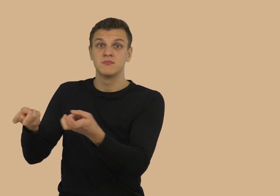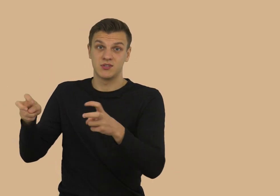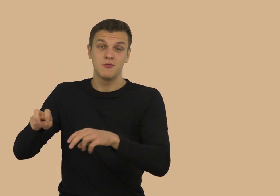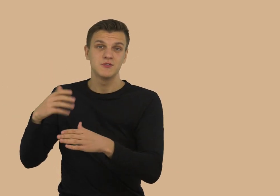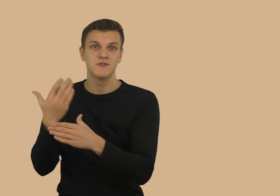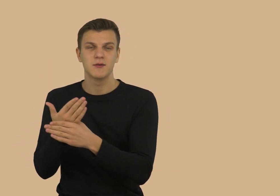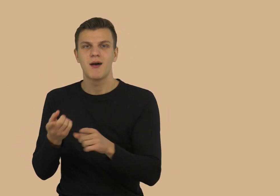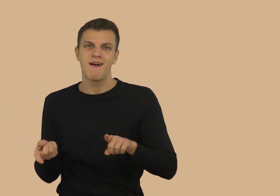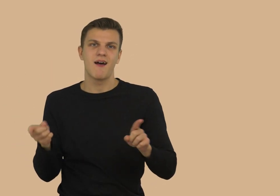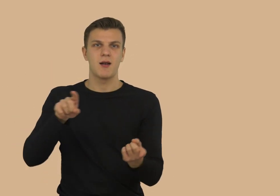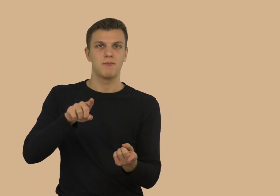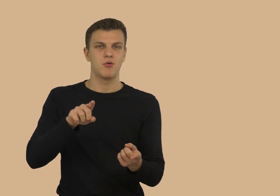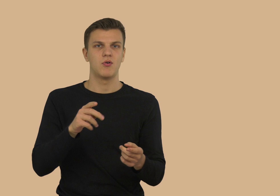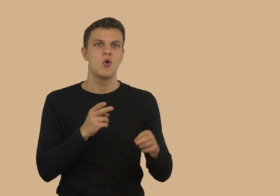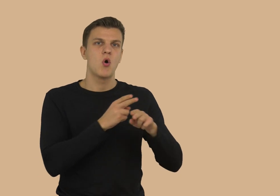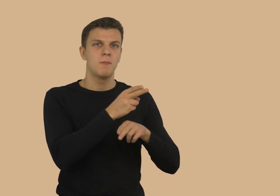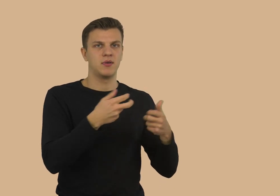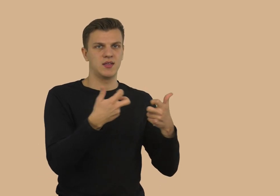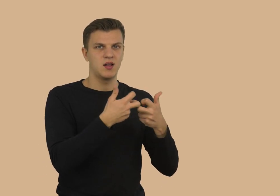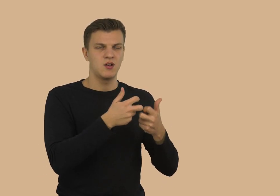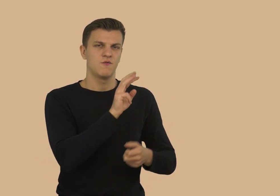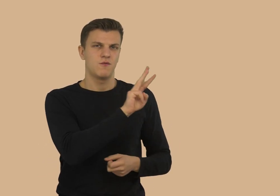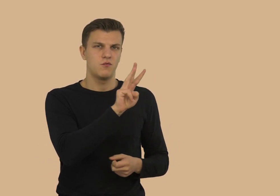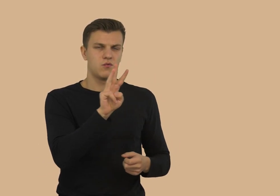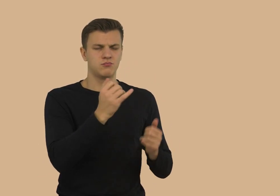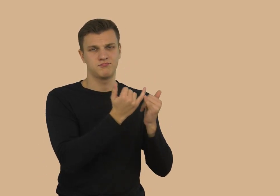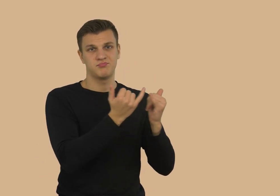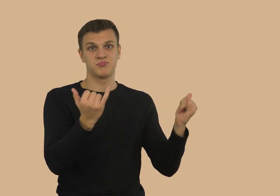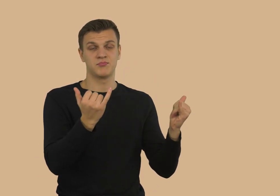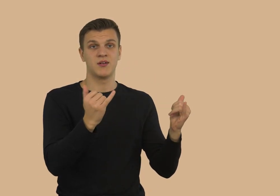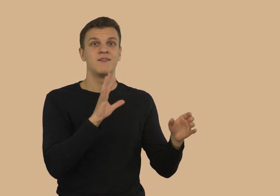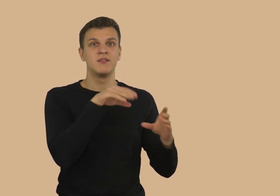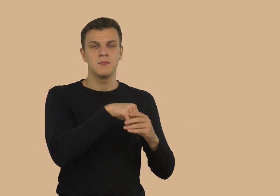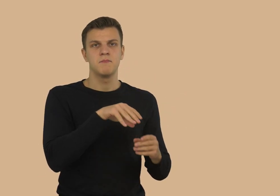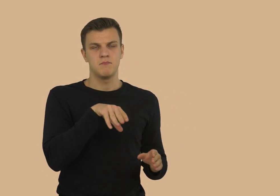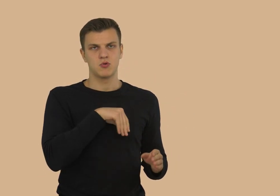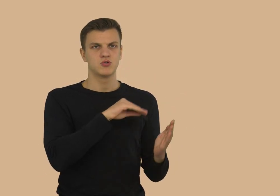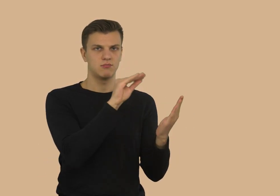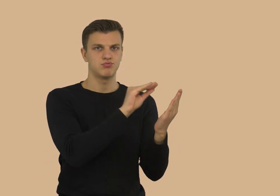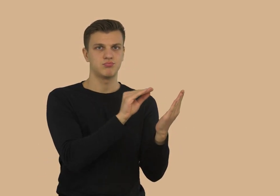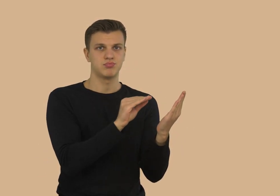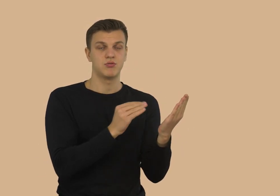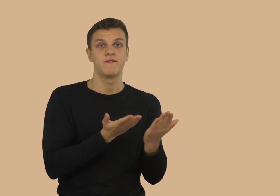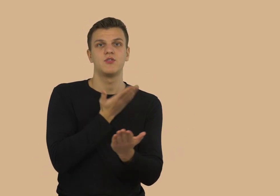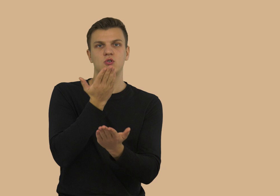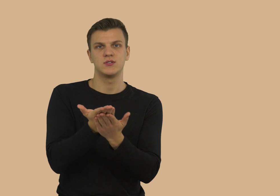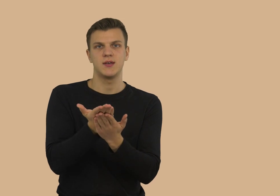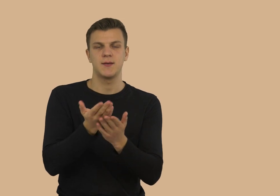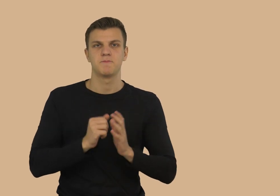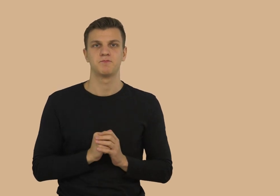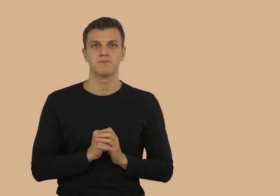lub możesz wypełnić wniosek on-line przy użyciu kreatora.